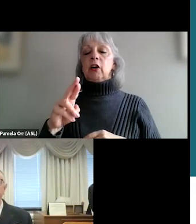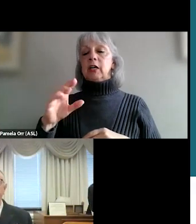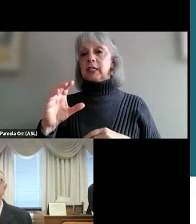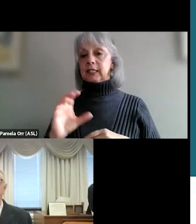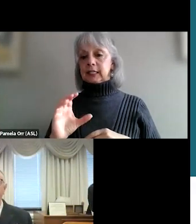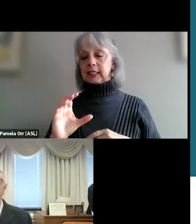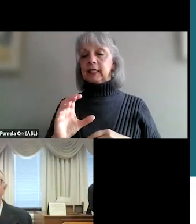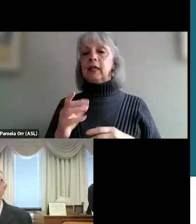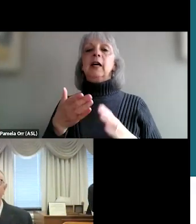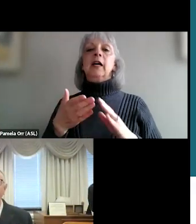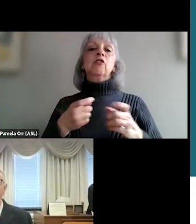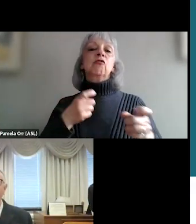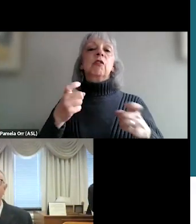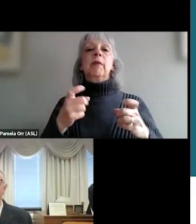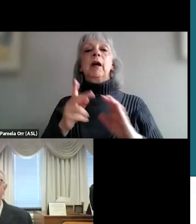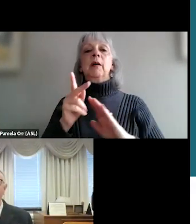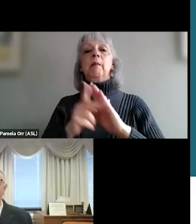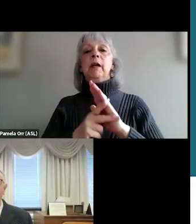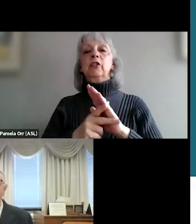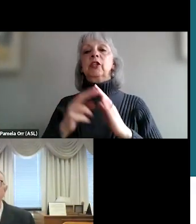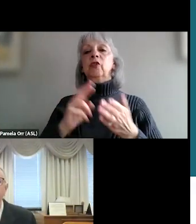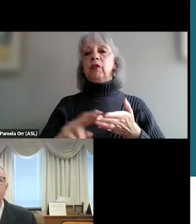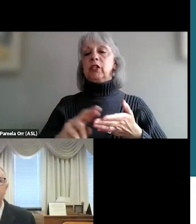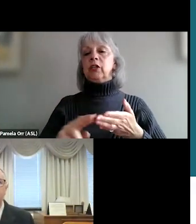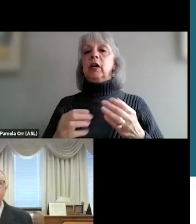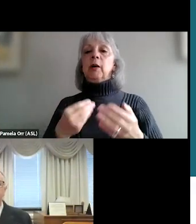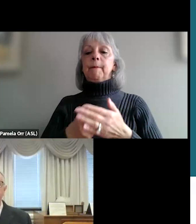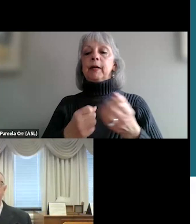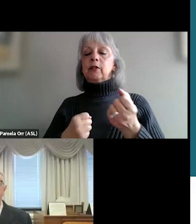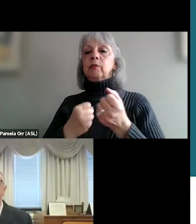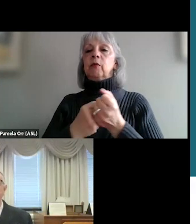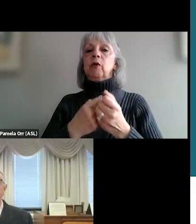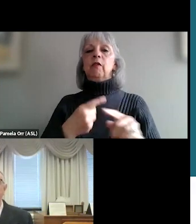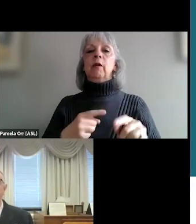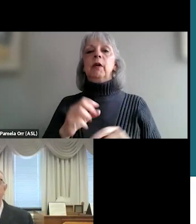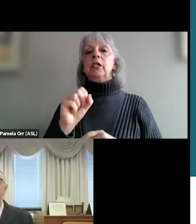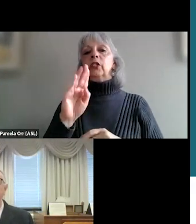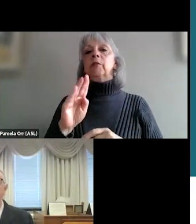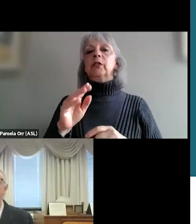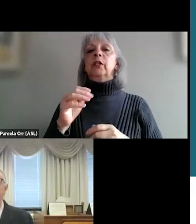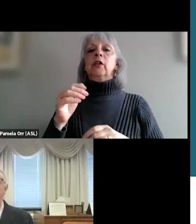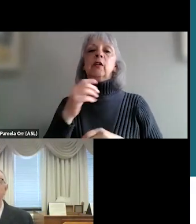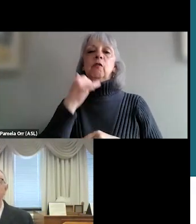es operado por Policy Research, Inc. Contamos con la financiación de la Administración de Salud Mental y Abuso de Sustancias, SAMHSA por sus sigla en inglés